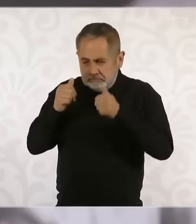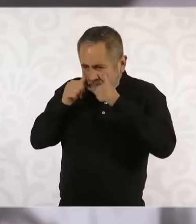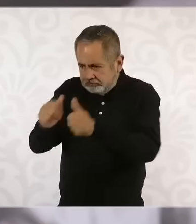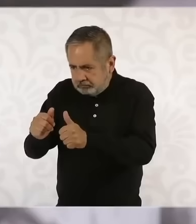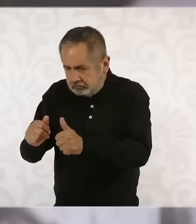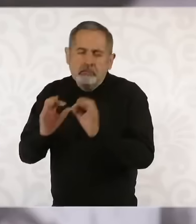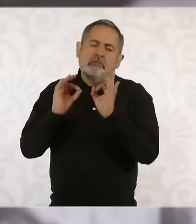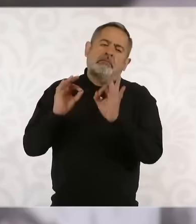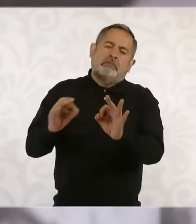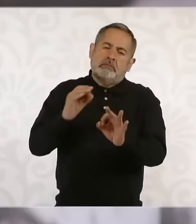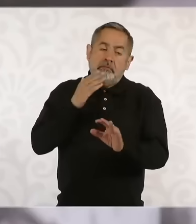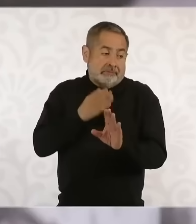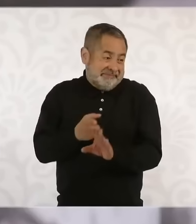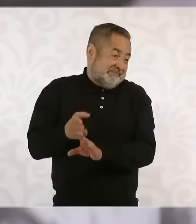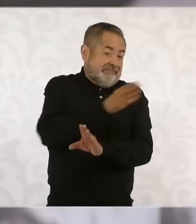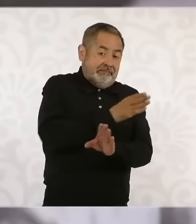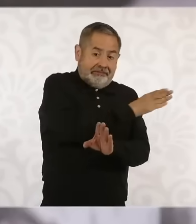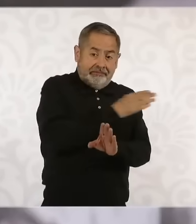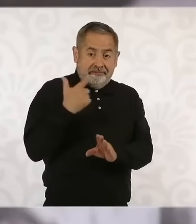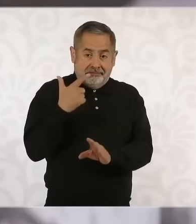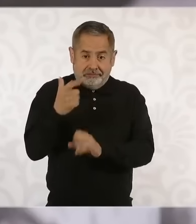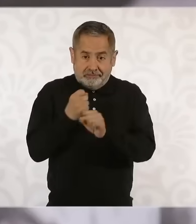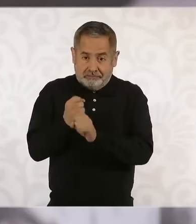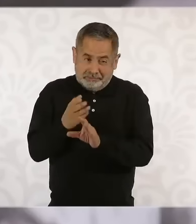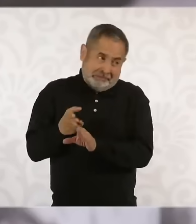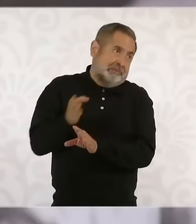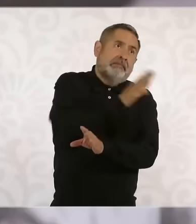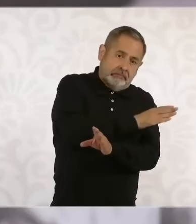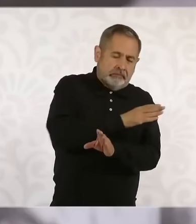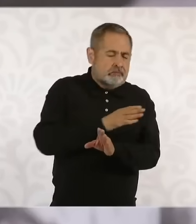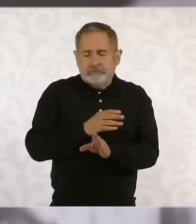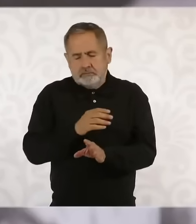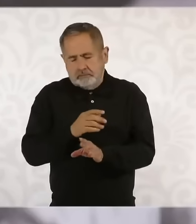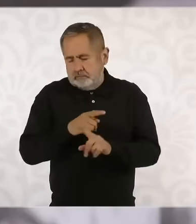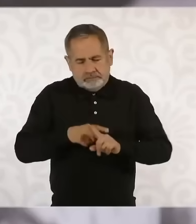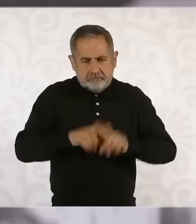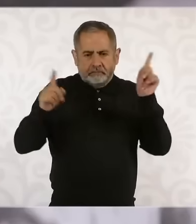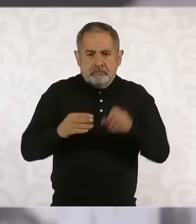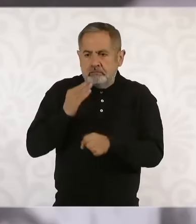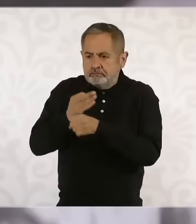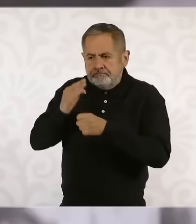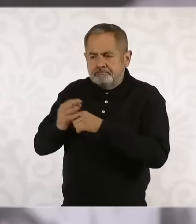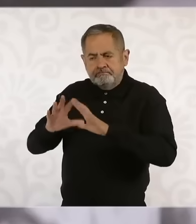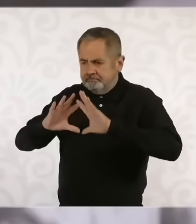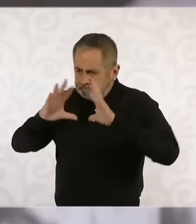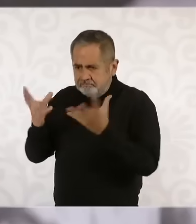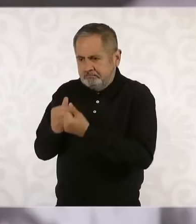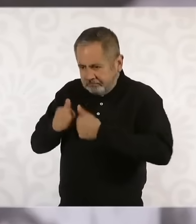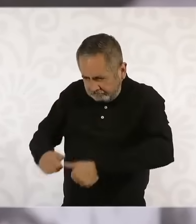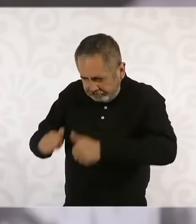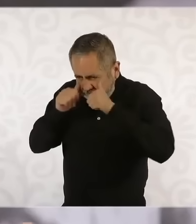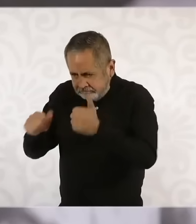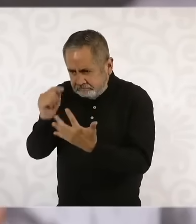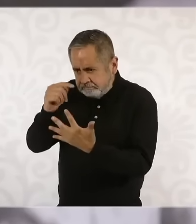años y una parte fundamental es que se organiza de manera integral y nos ayudaría mucho pues que